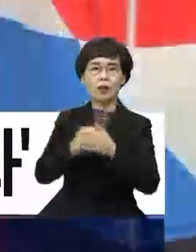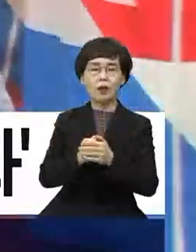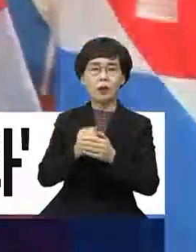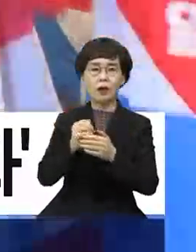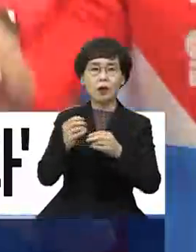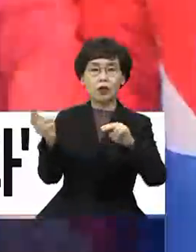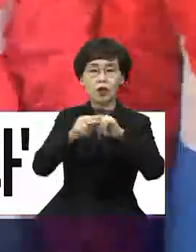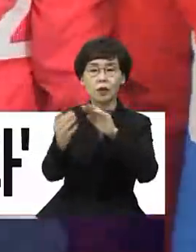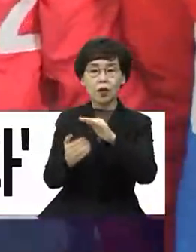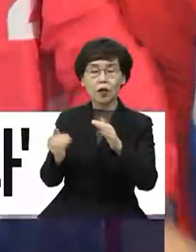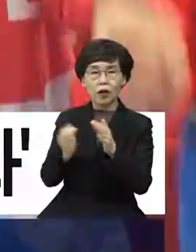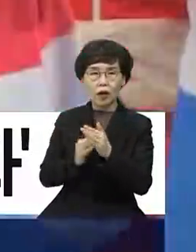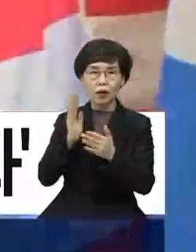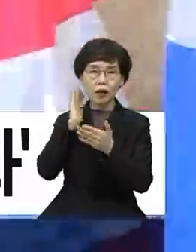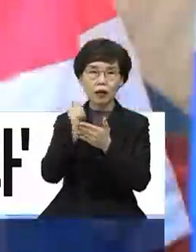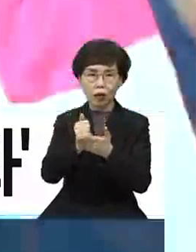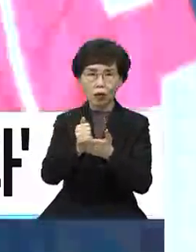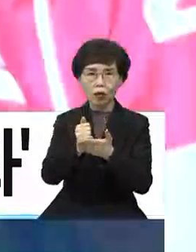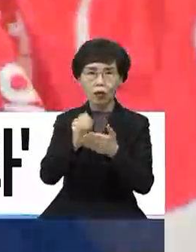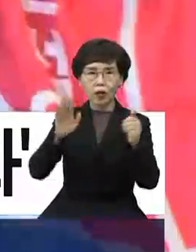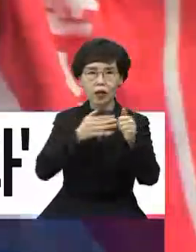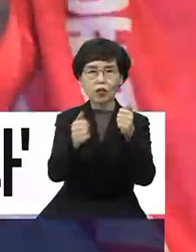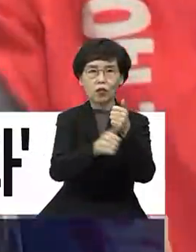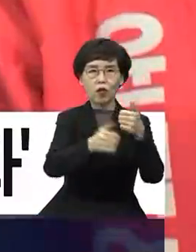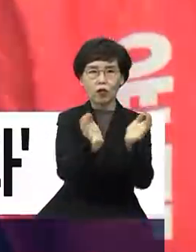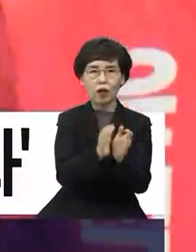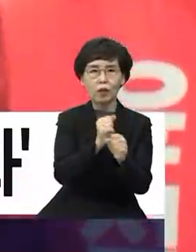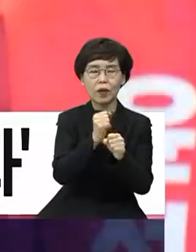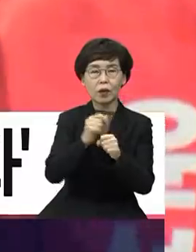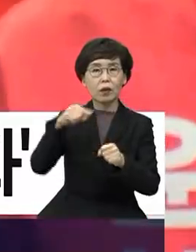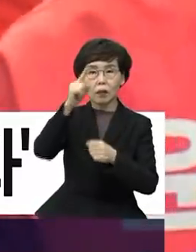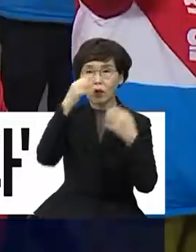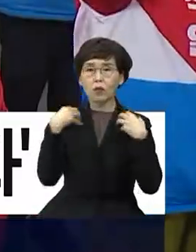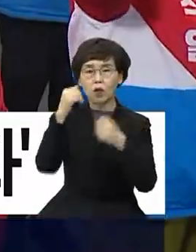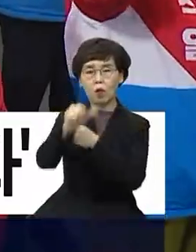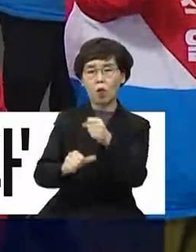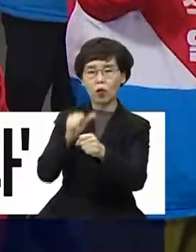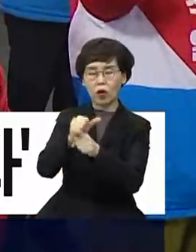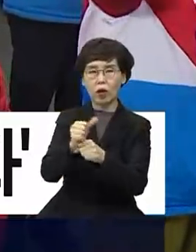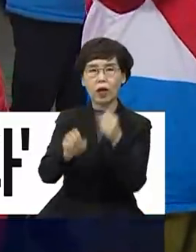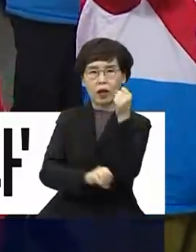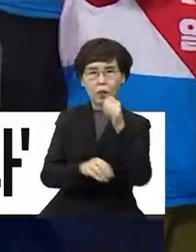전까지는 대통령직 인수위원회를 구성해 차기 정부 5년의 밑그림을 그리고 국정